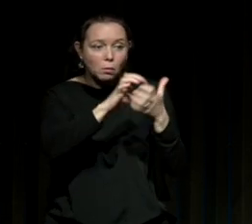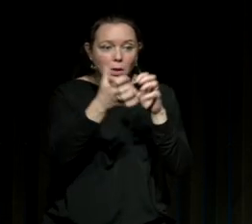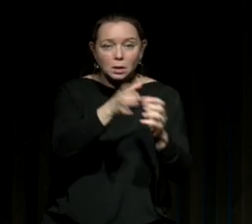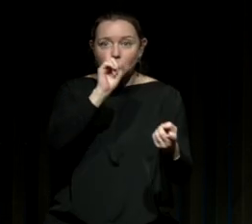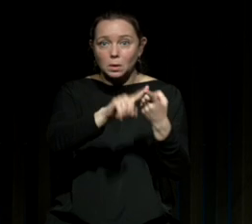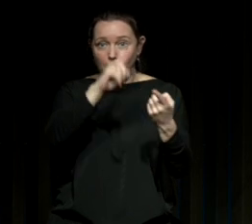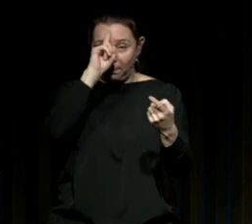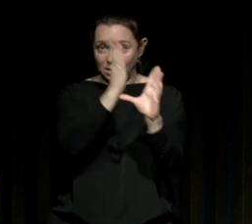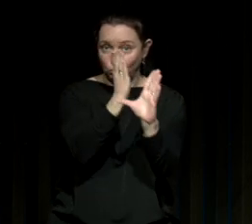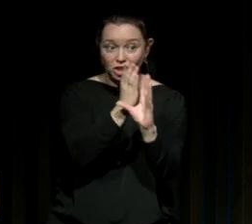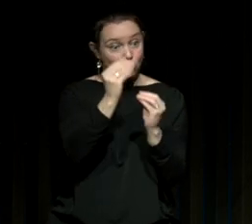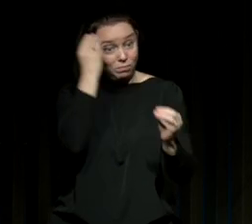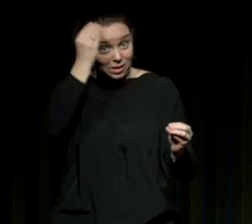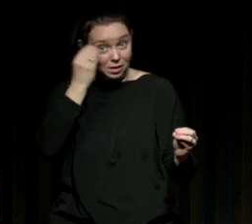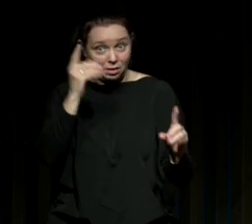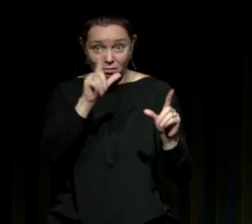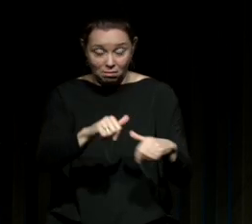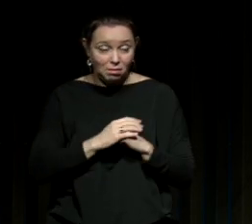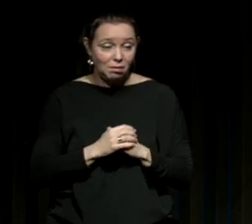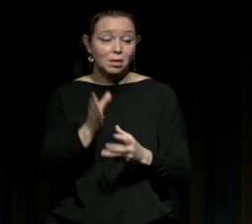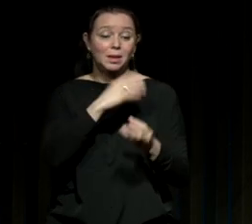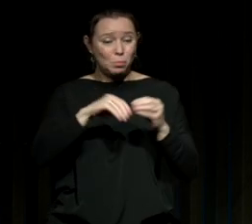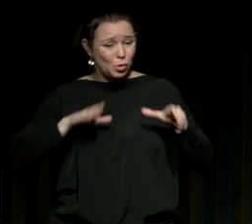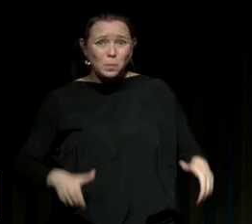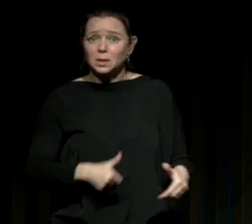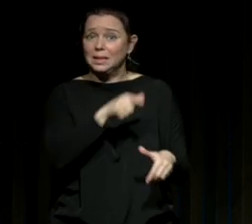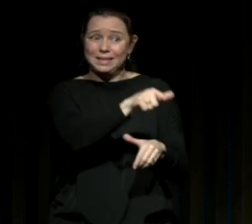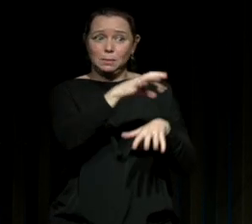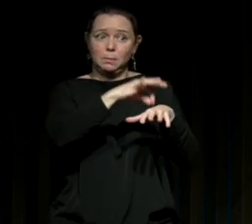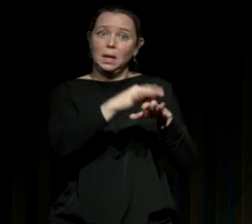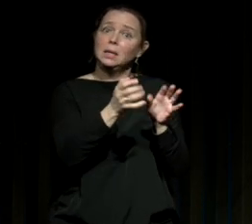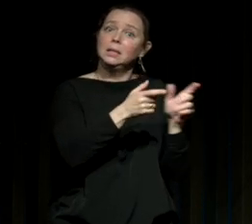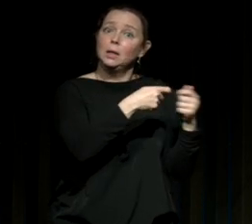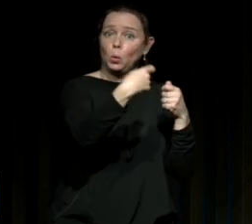psychiatrique et puis lobby cité c'est une maladie chronique donc on peut reprendre du